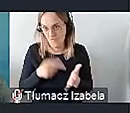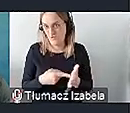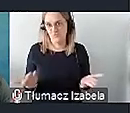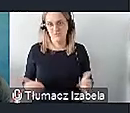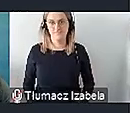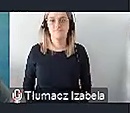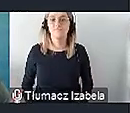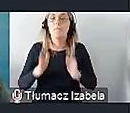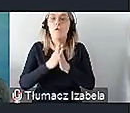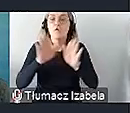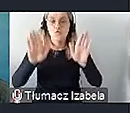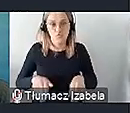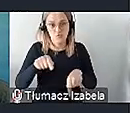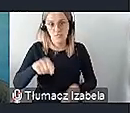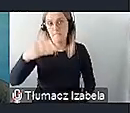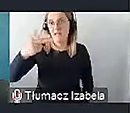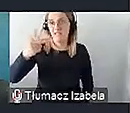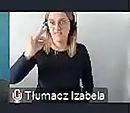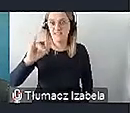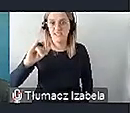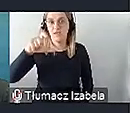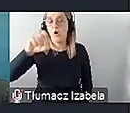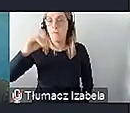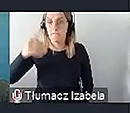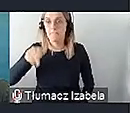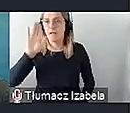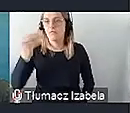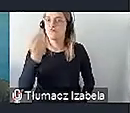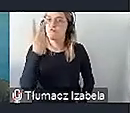Proszę zostać ma Mentimetrze. Będę miał do państwa jeszcze dwa pytania.